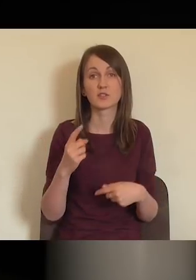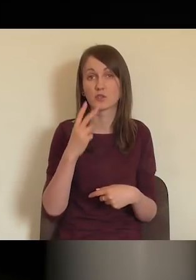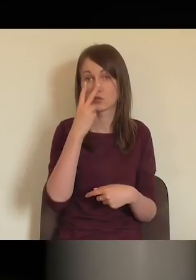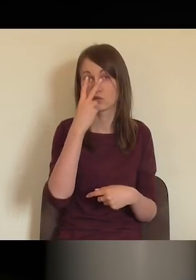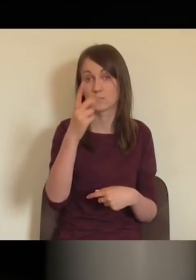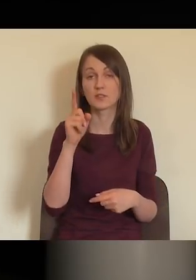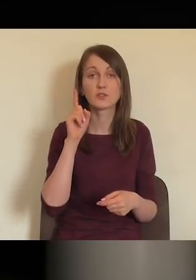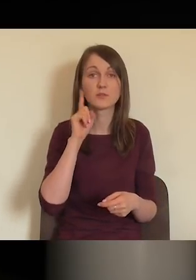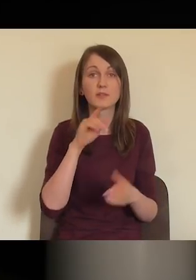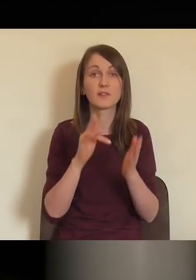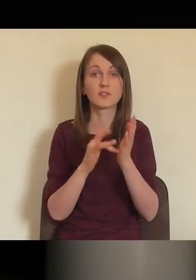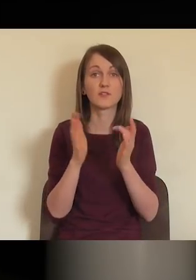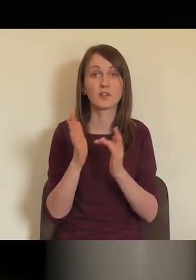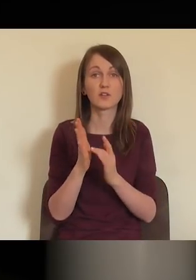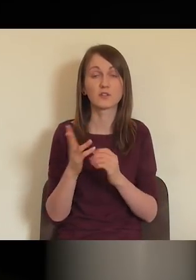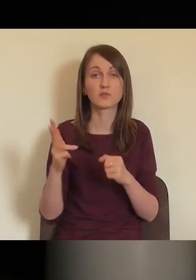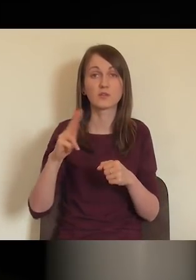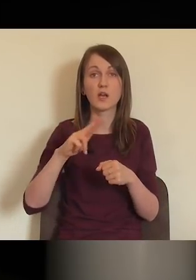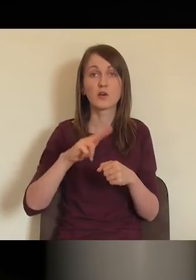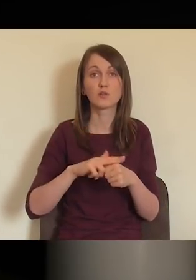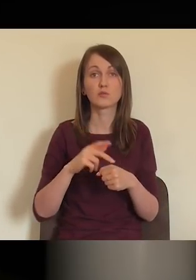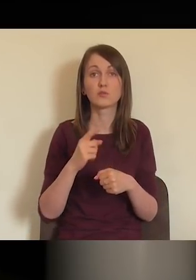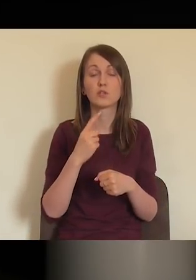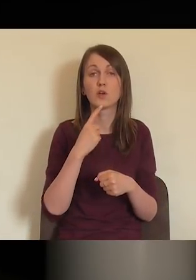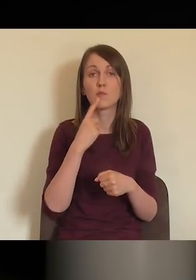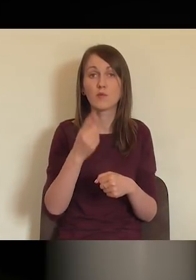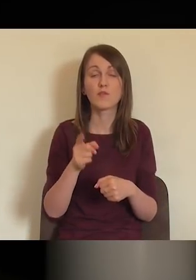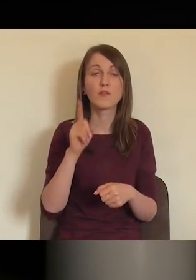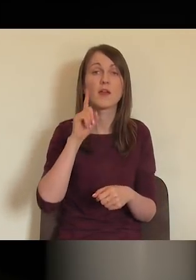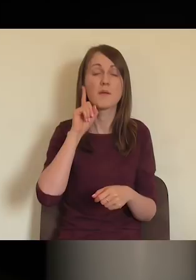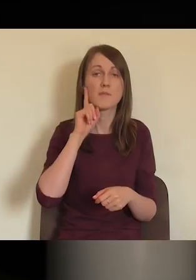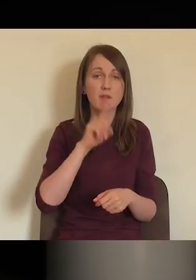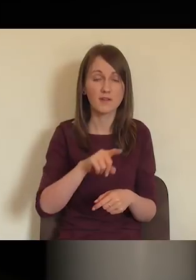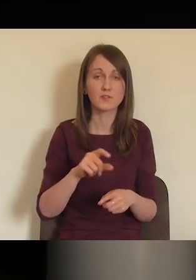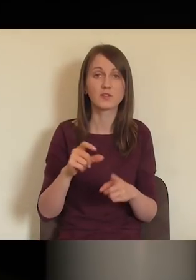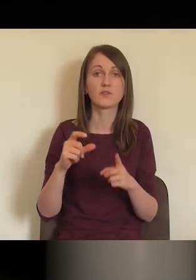Chciałbyś zobaczyć prawdziwego Jezusa, który potwierdziłby te słowa.